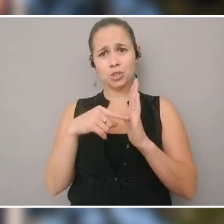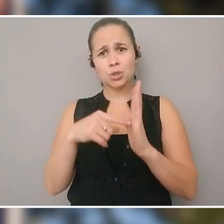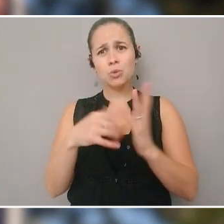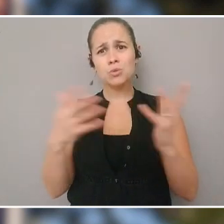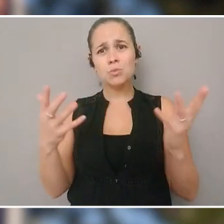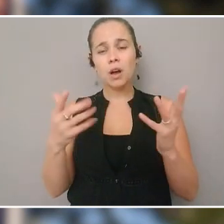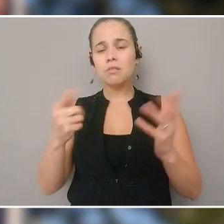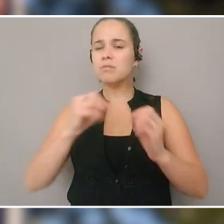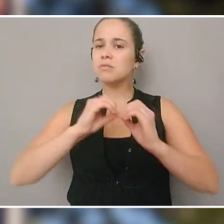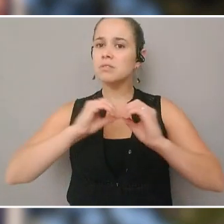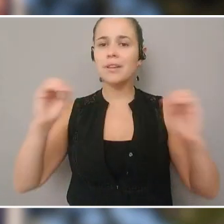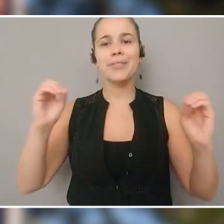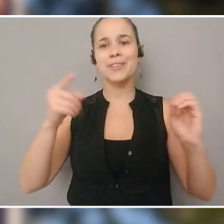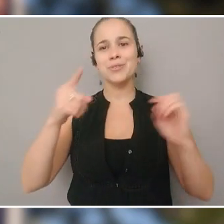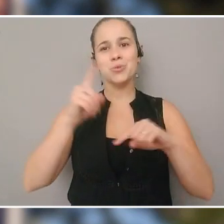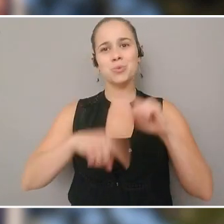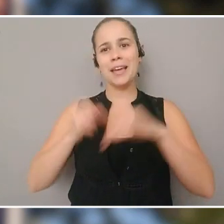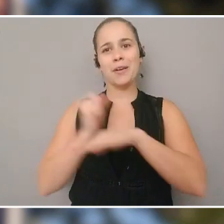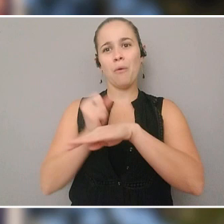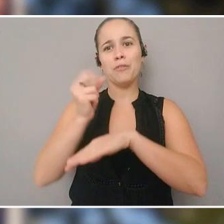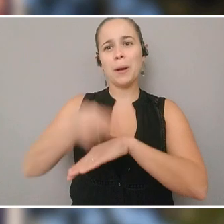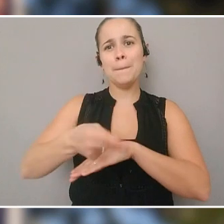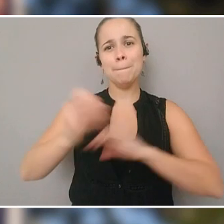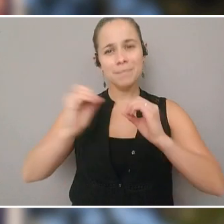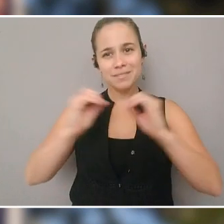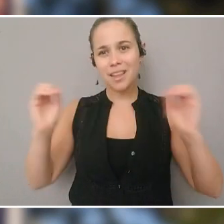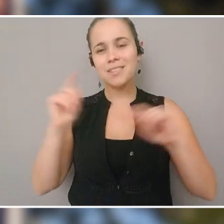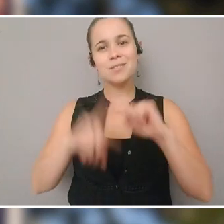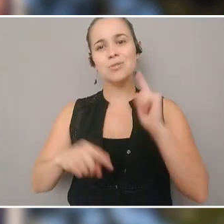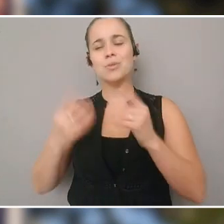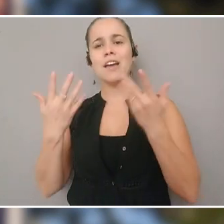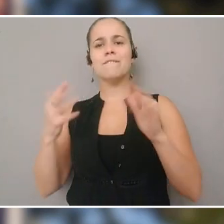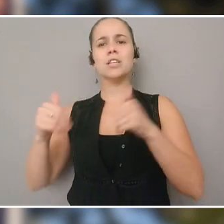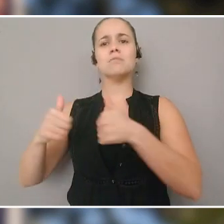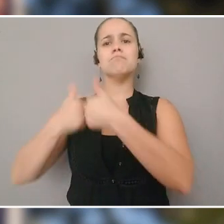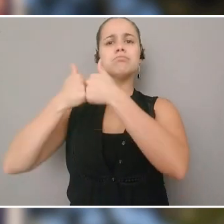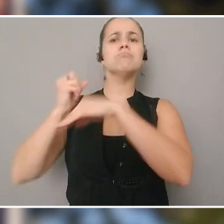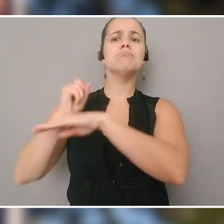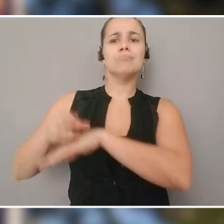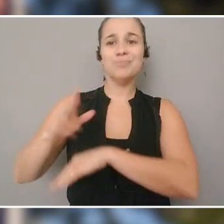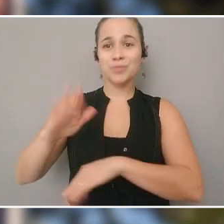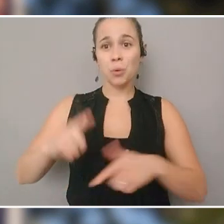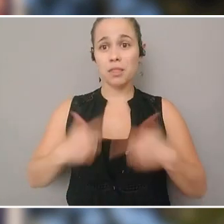los pueda vencer o lograr en la vida.